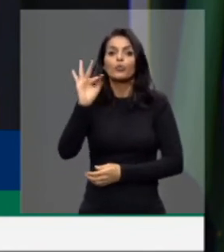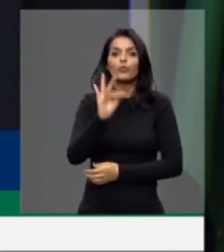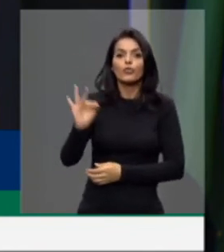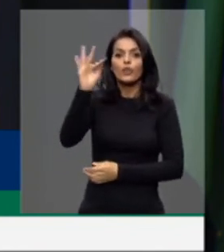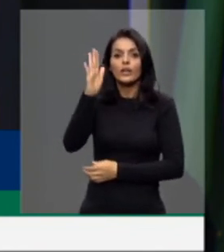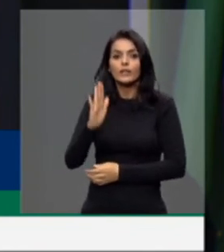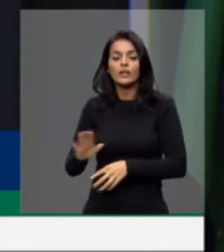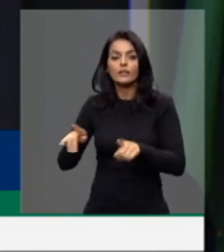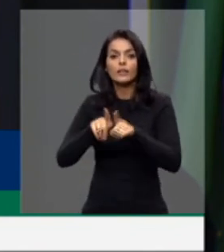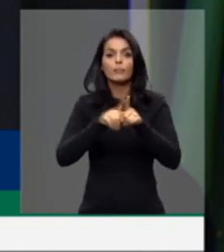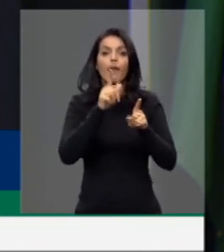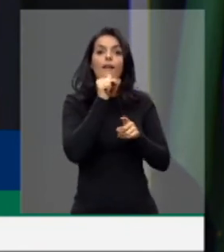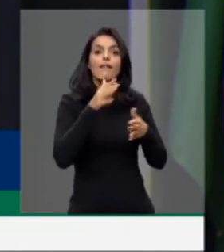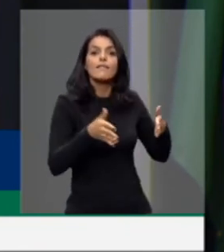MUITO CONTRIBUI DIANTE DO PACTO FEDERATIVO, DIANTE DAS